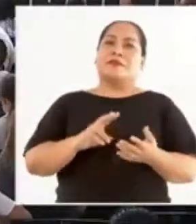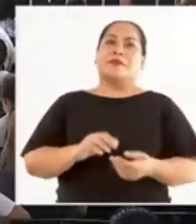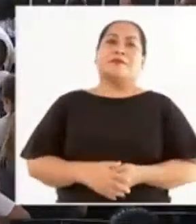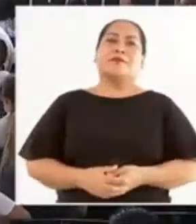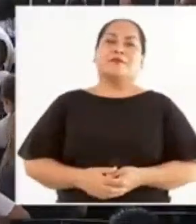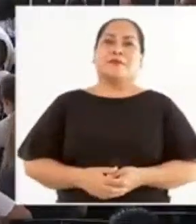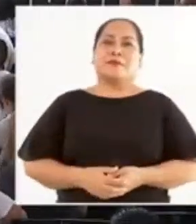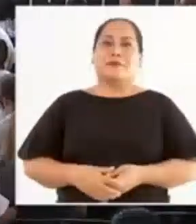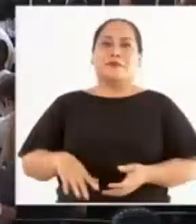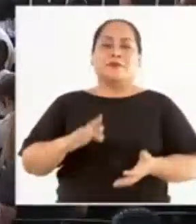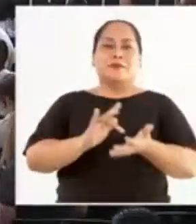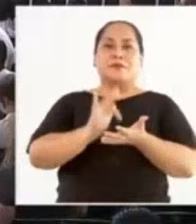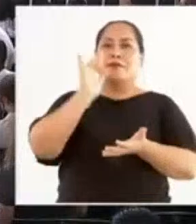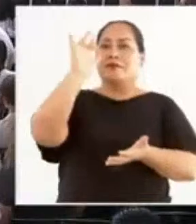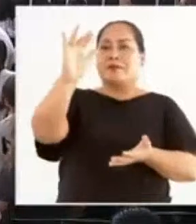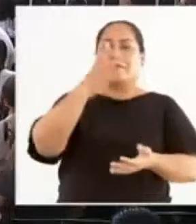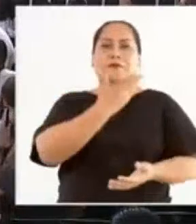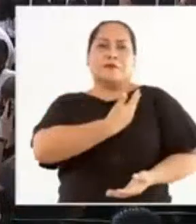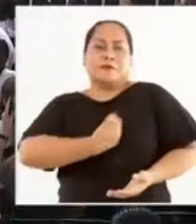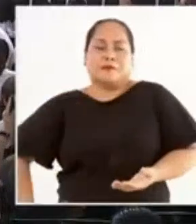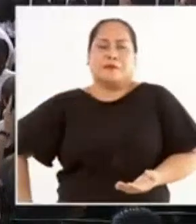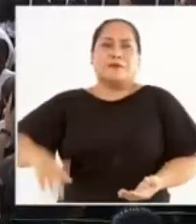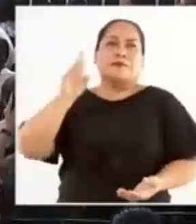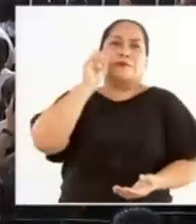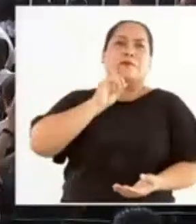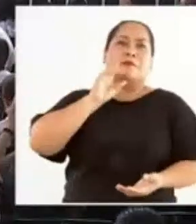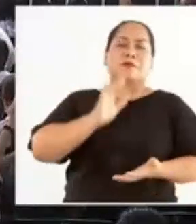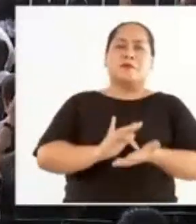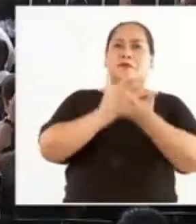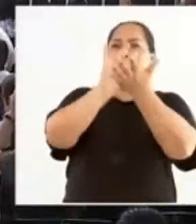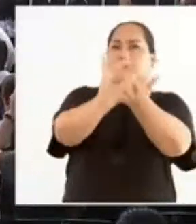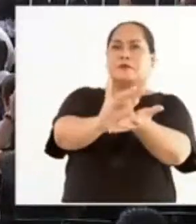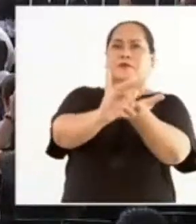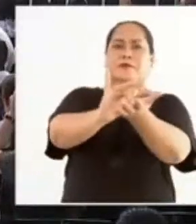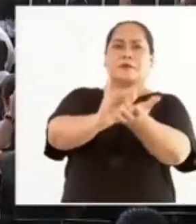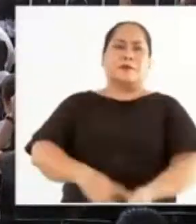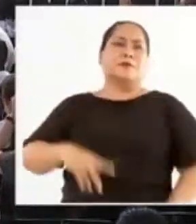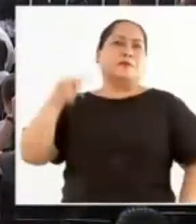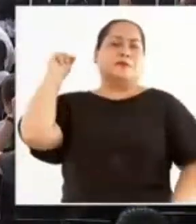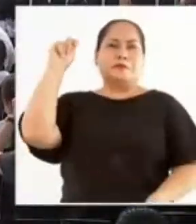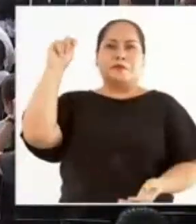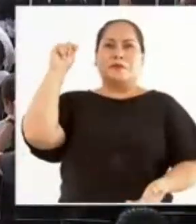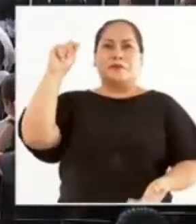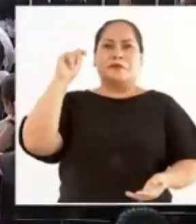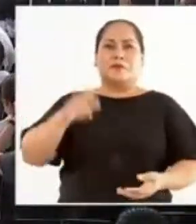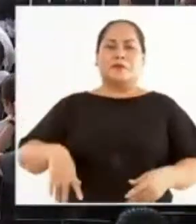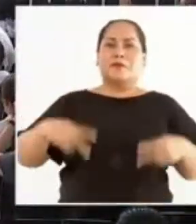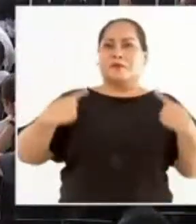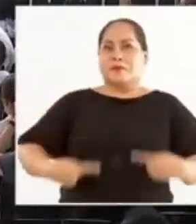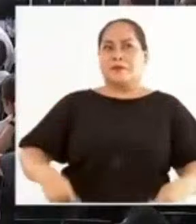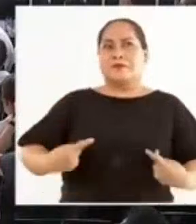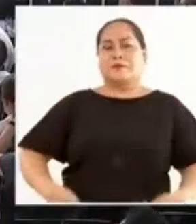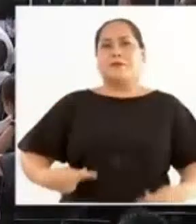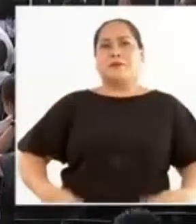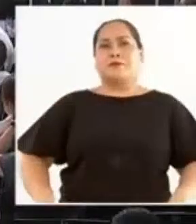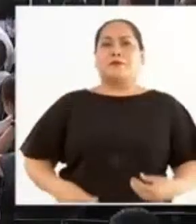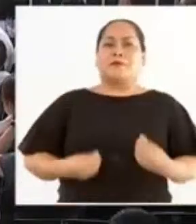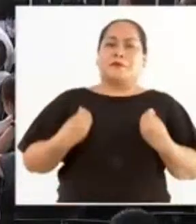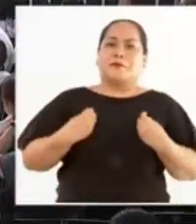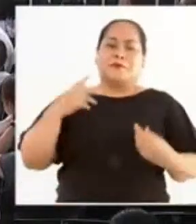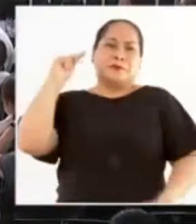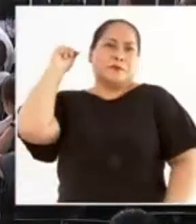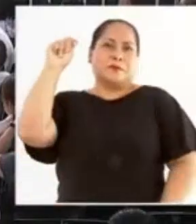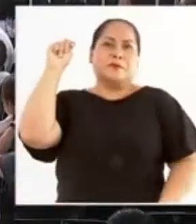por todo el apoyo que nos da a nuestro estado y a nuestra gente. La recibimos hoy, desde luego, con